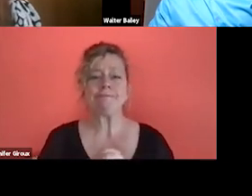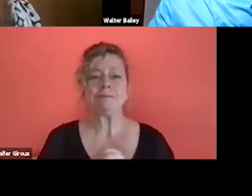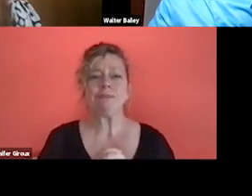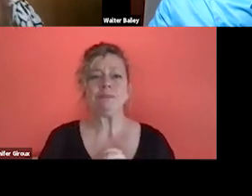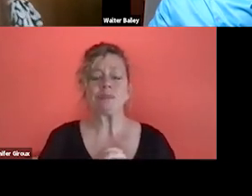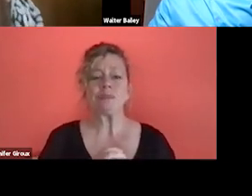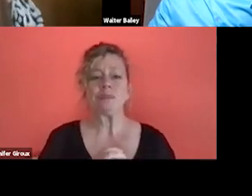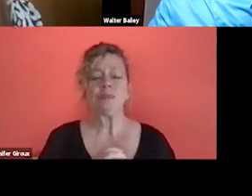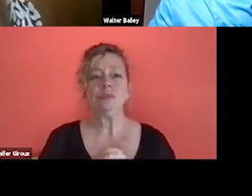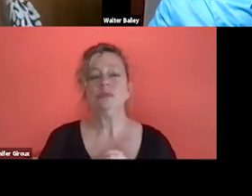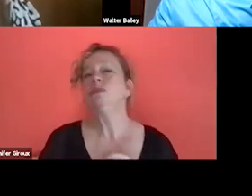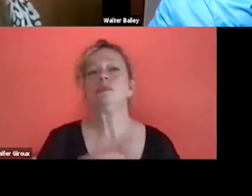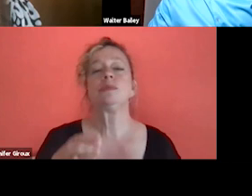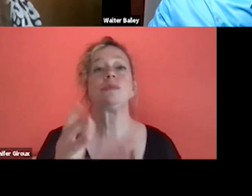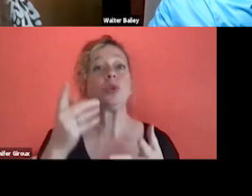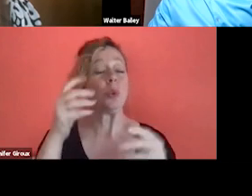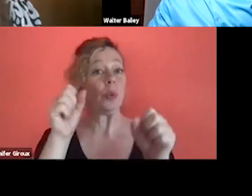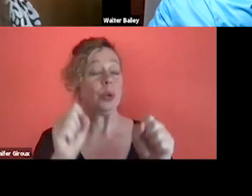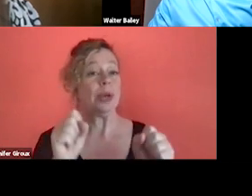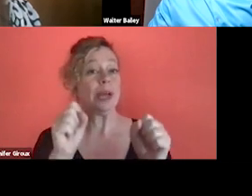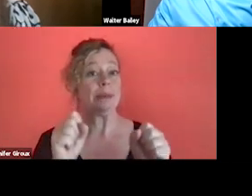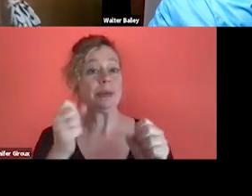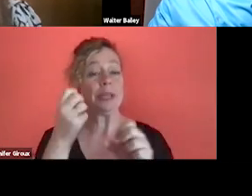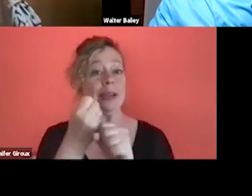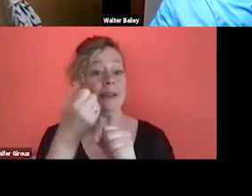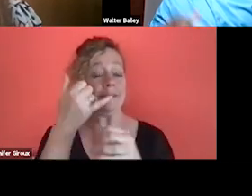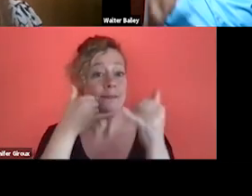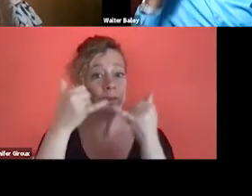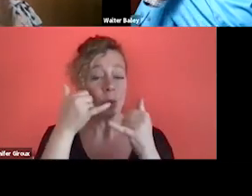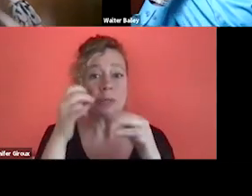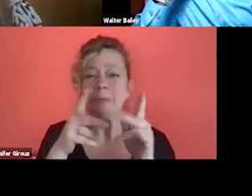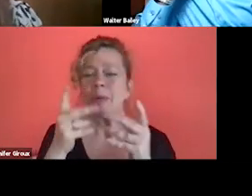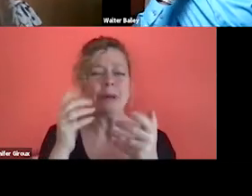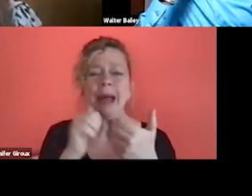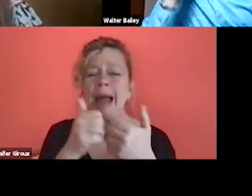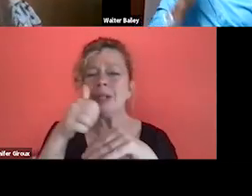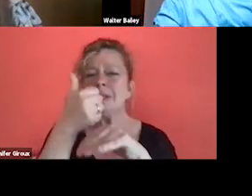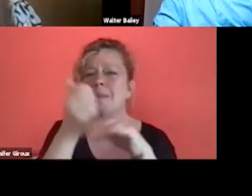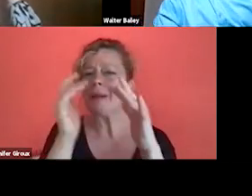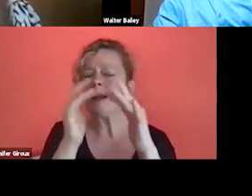Y Walter, ¿pudiste llevarle algún teléfono a la gente? ¿Cómo estableciste contacto con esas personas